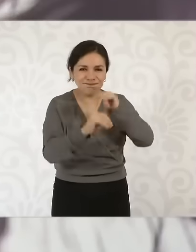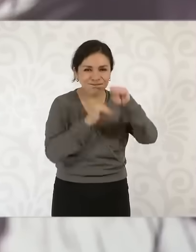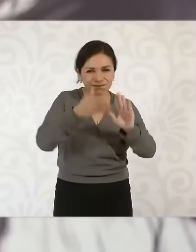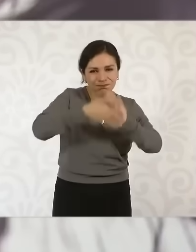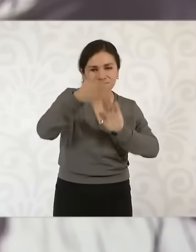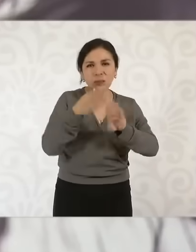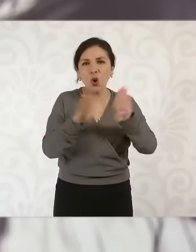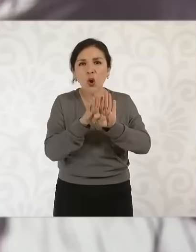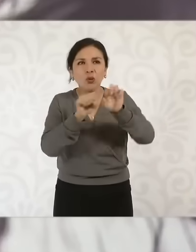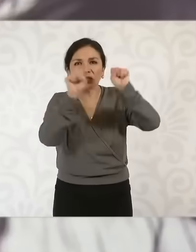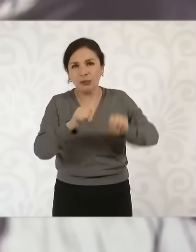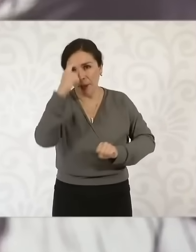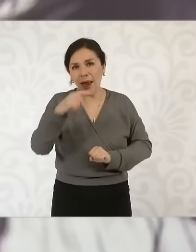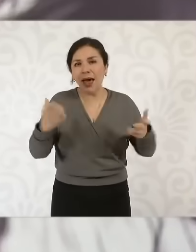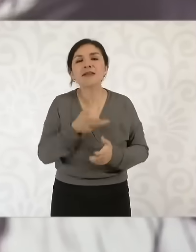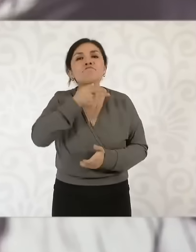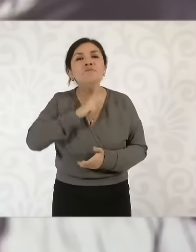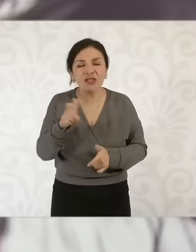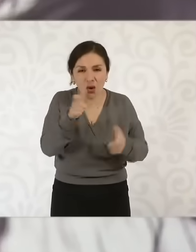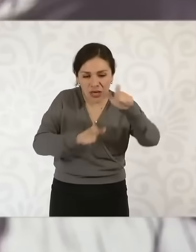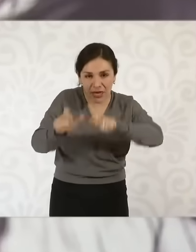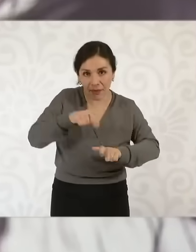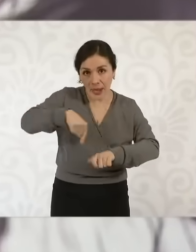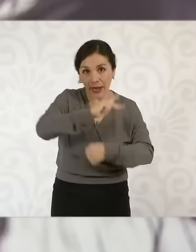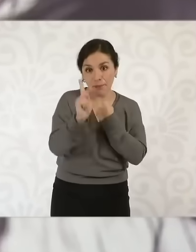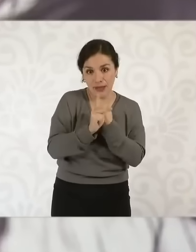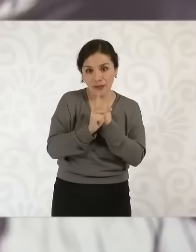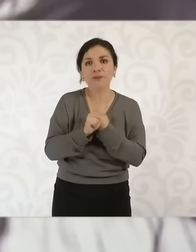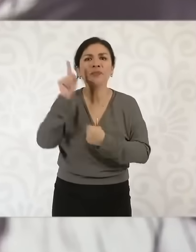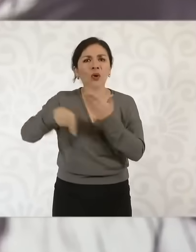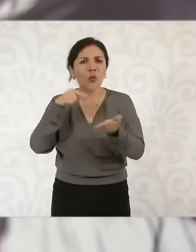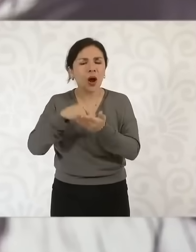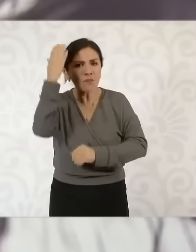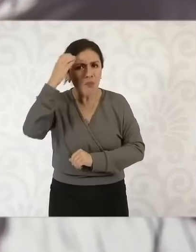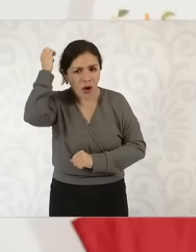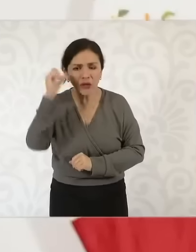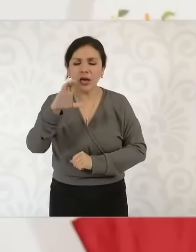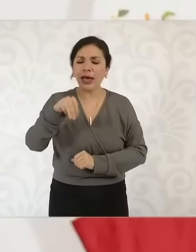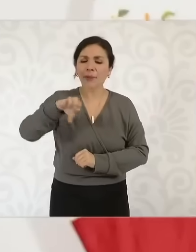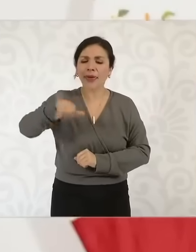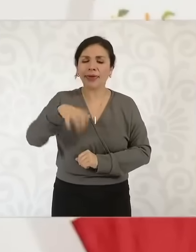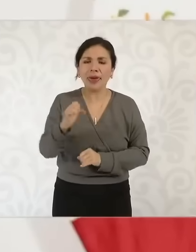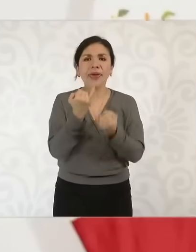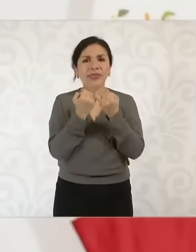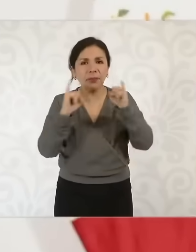petroquímicas en el país, los complejos CELACaque, Morelos, Cangrejera, Independencia, Escolín,